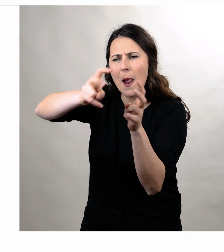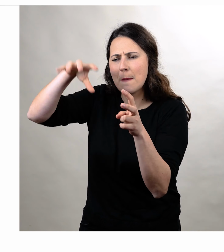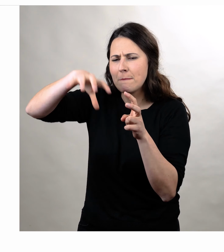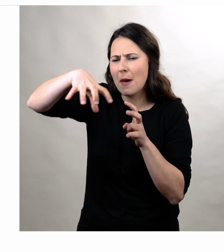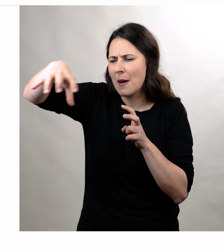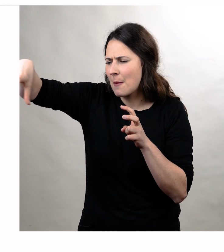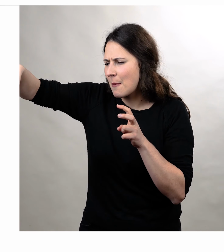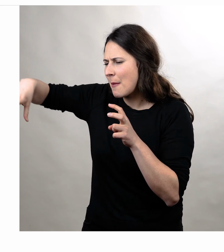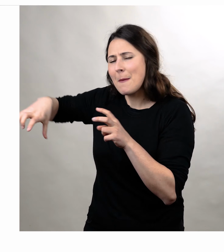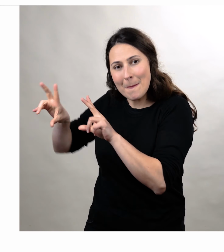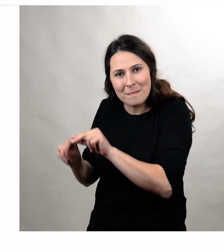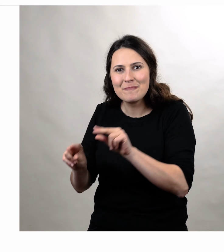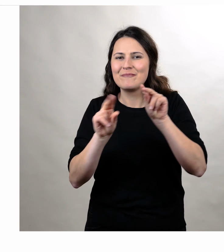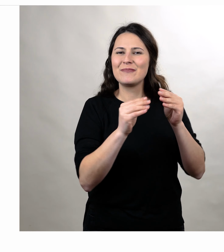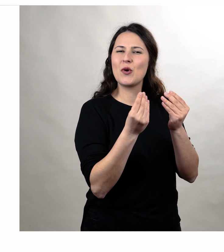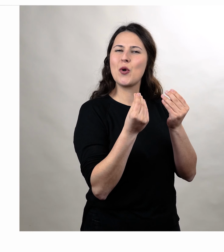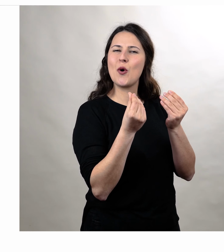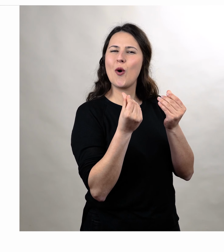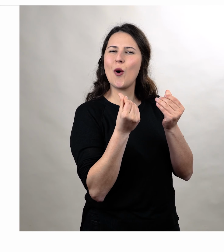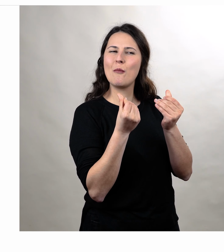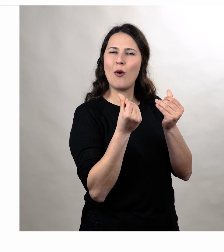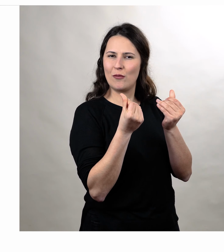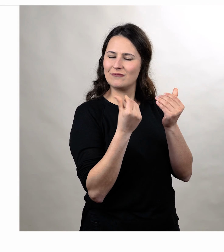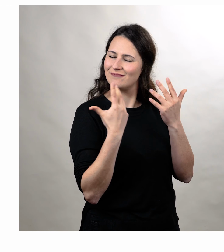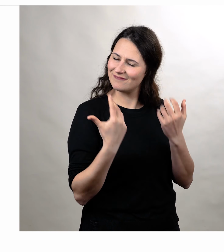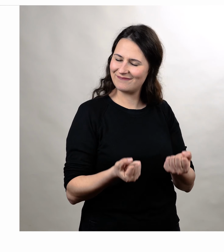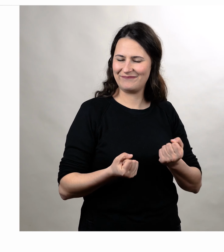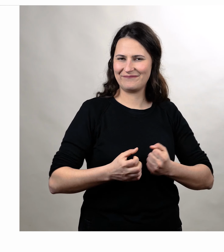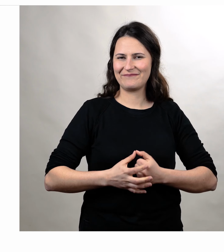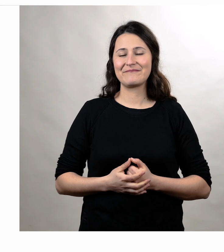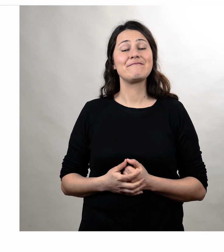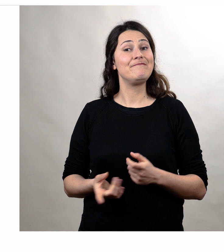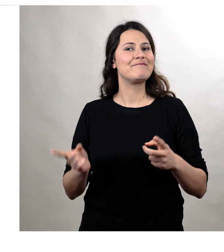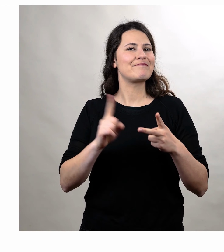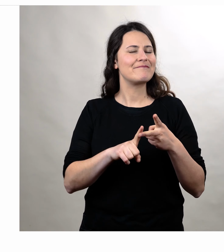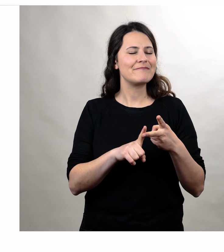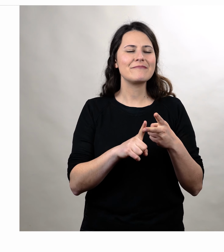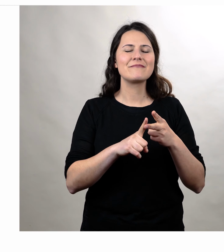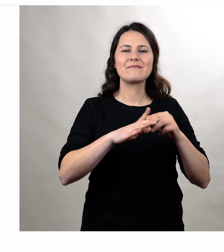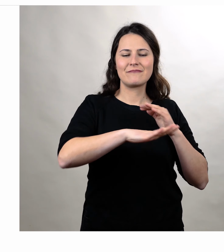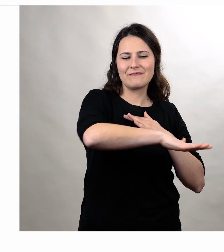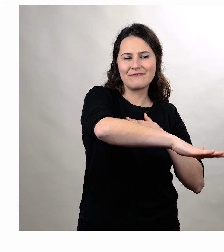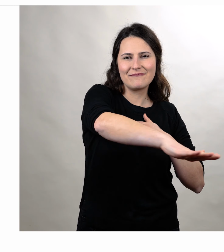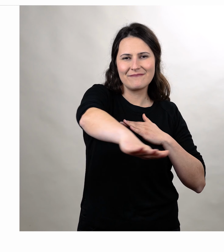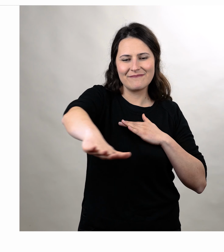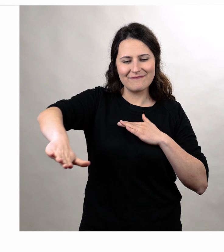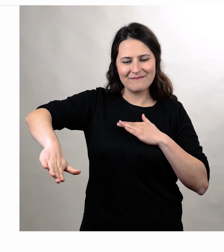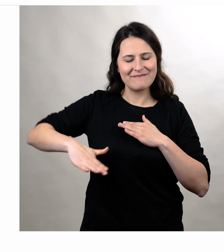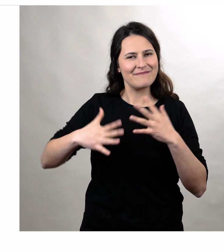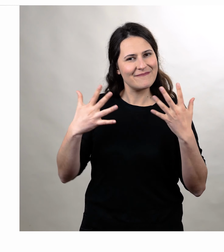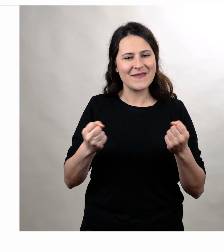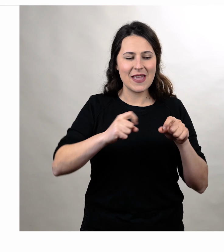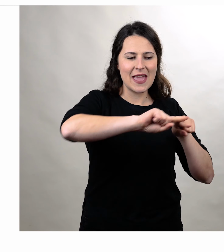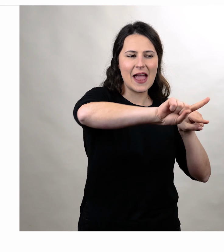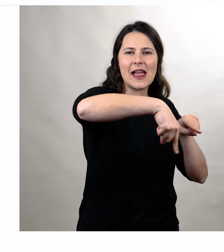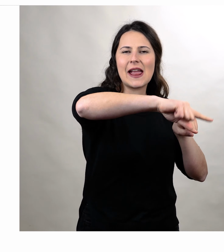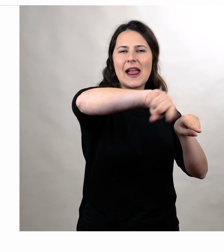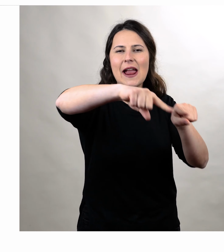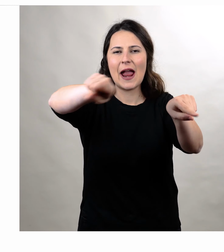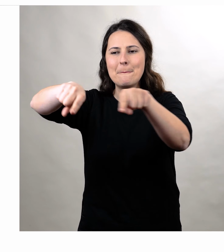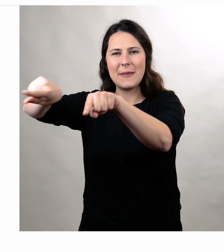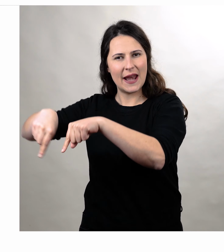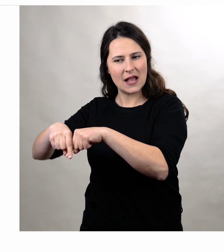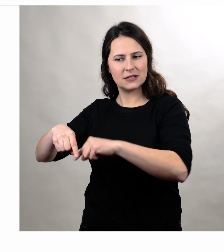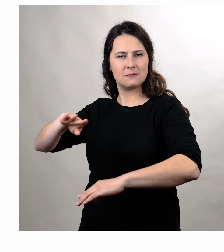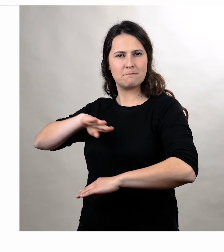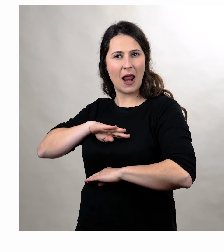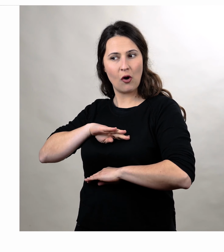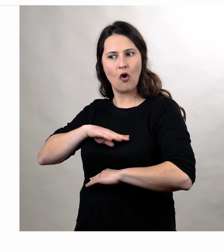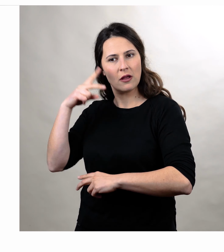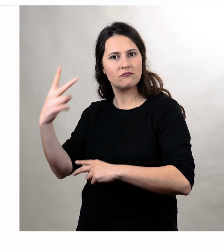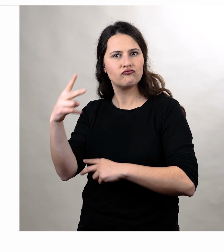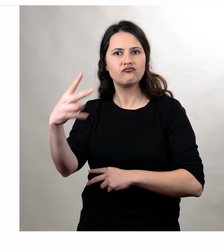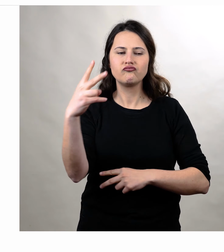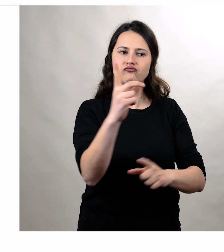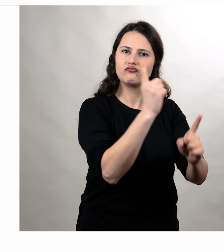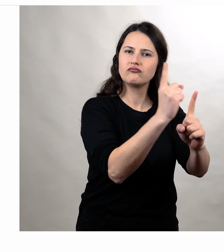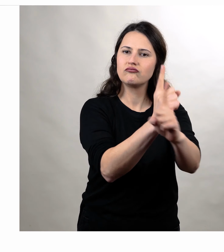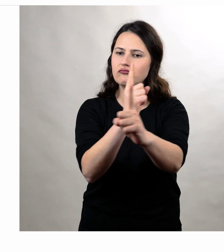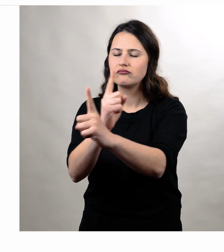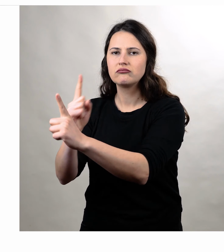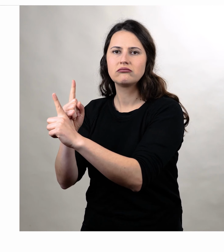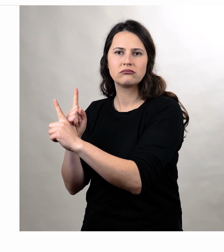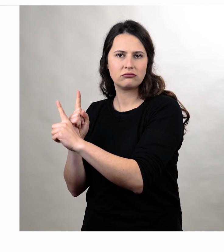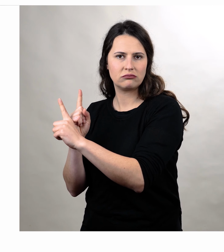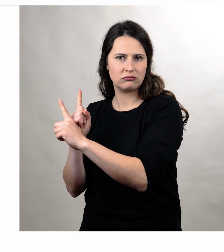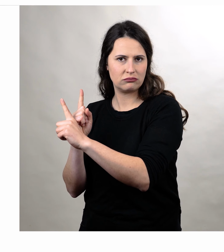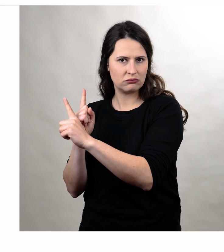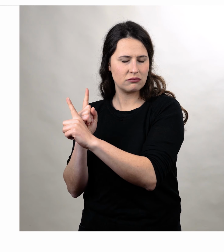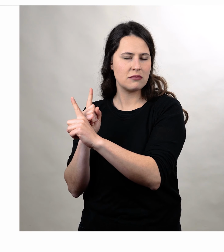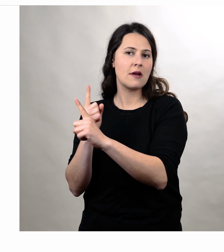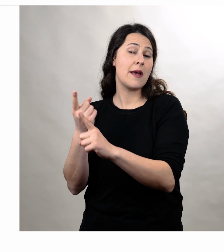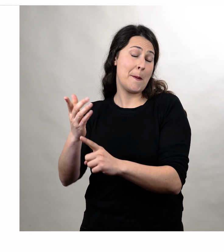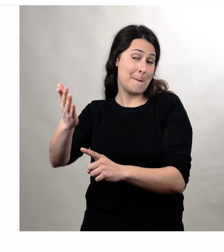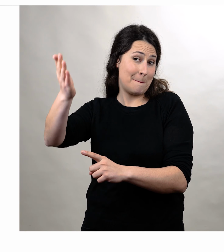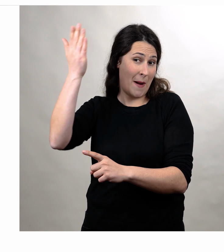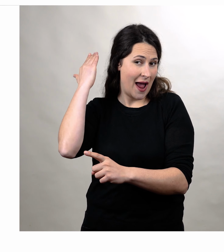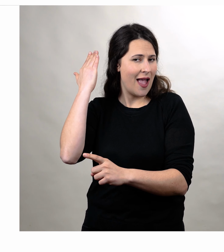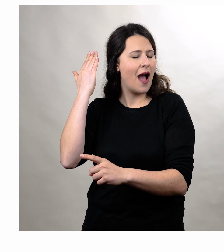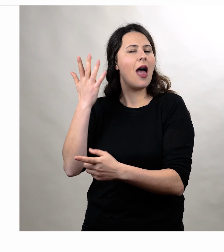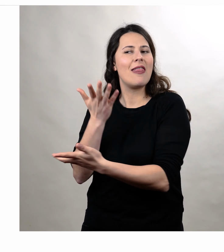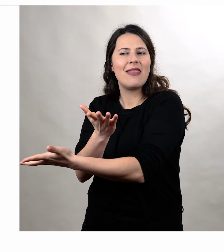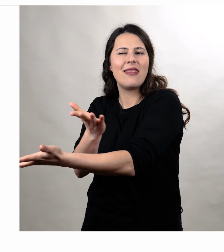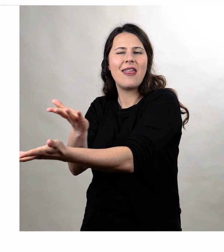Είχαν επίσης ένα ενιαίο κατάστρωμα, το οποίο διέθετε μόνο καμπίνες με ιδιωτικά μπαλκόνια, αντί για καμπίνες με θέα στον ωκεανό.